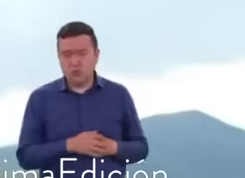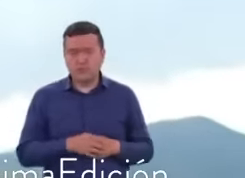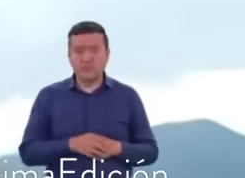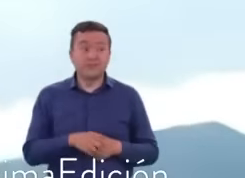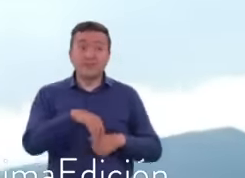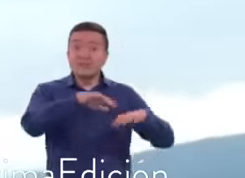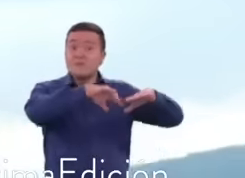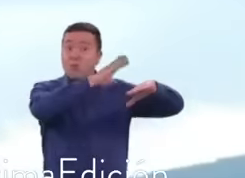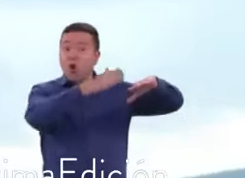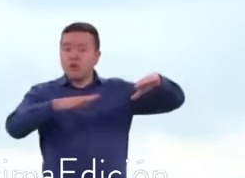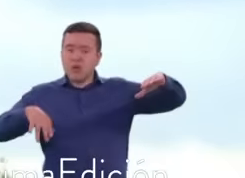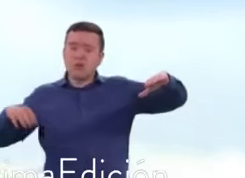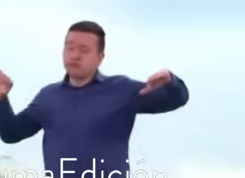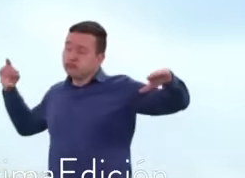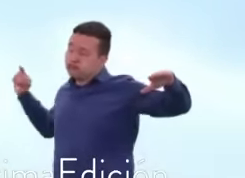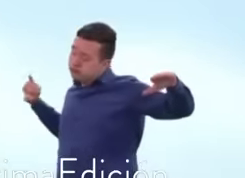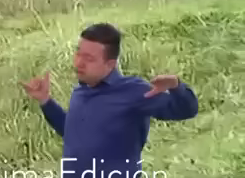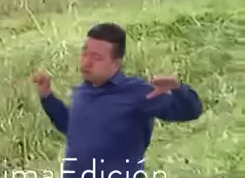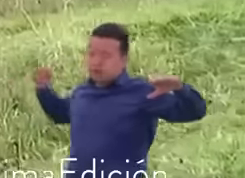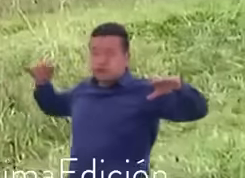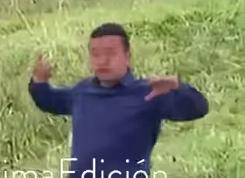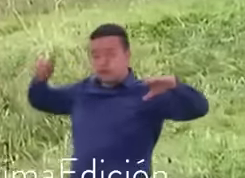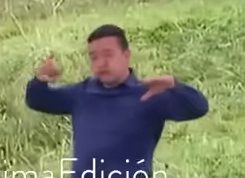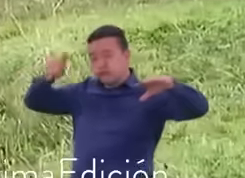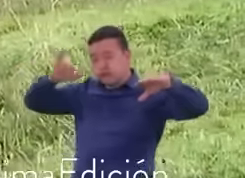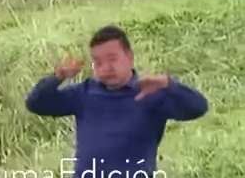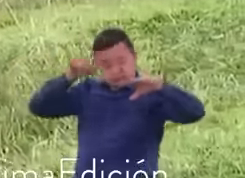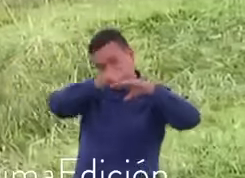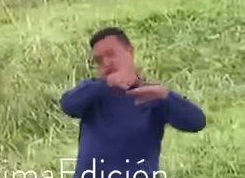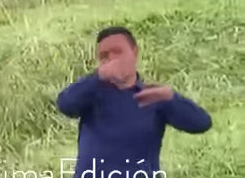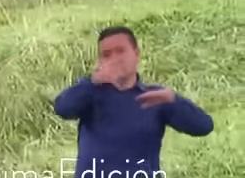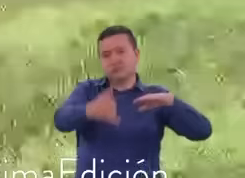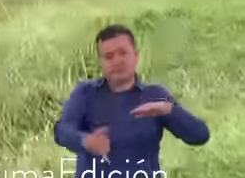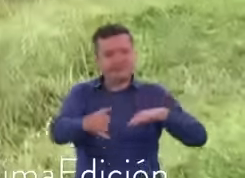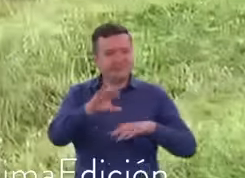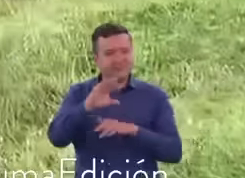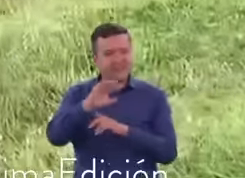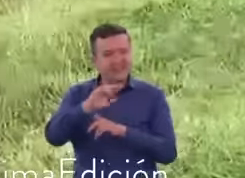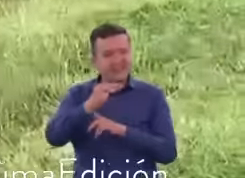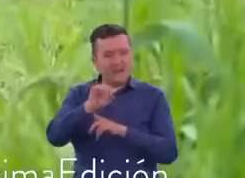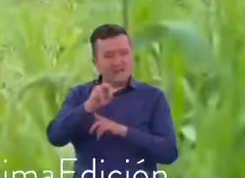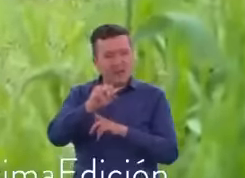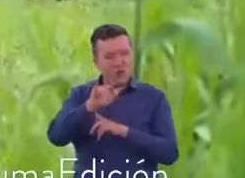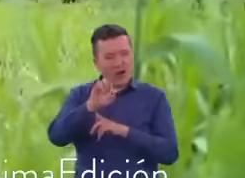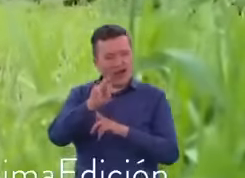relatará el último vuelo de los campeones eternos.